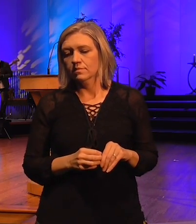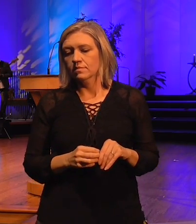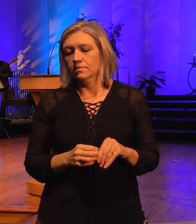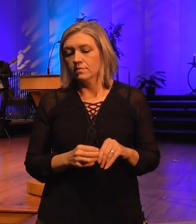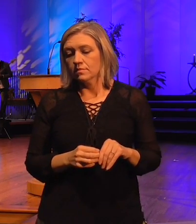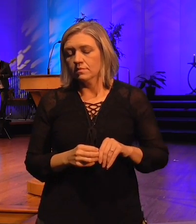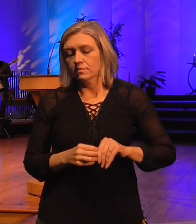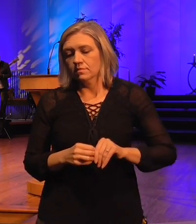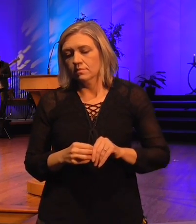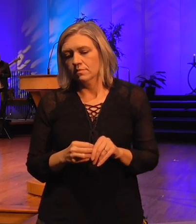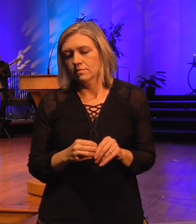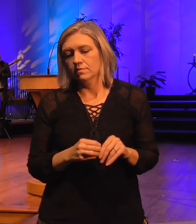[Música]